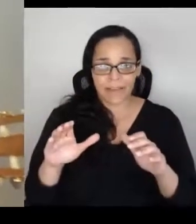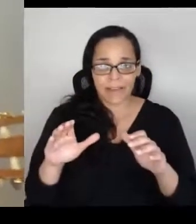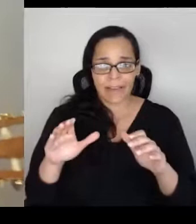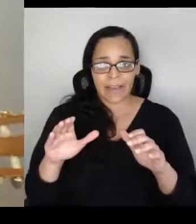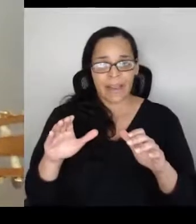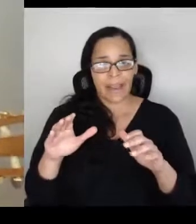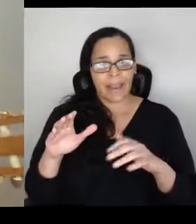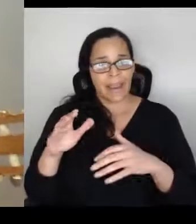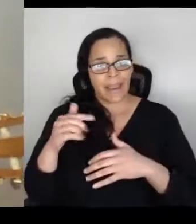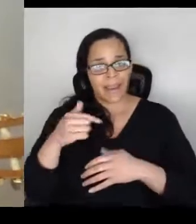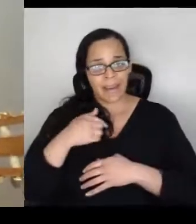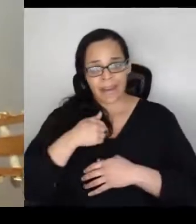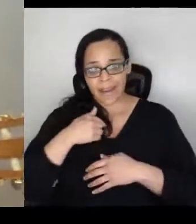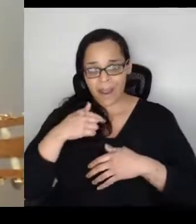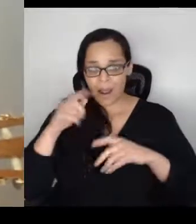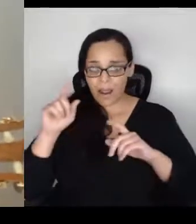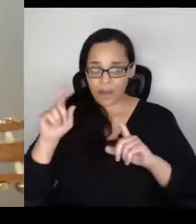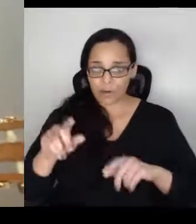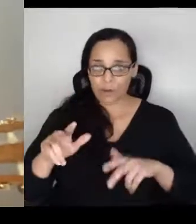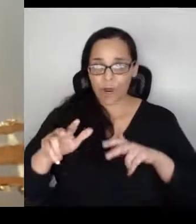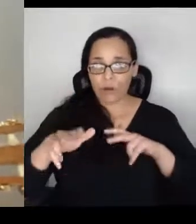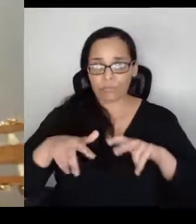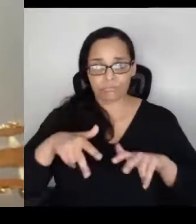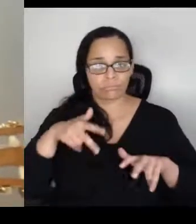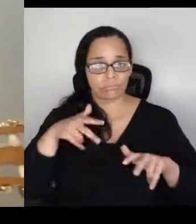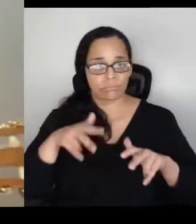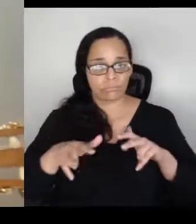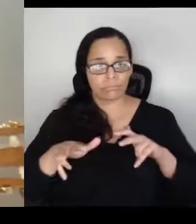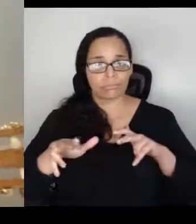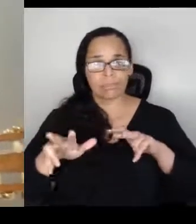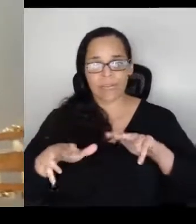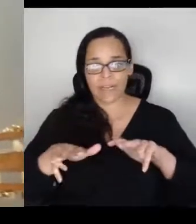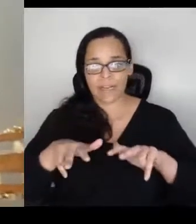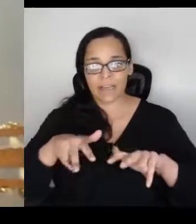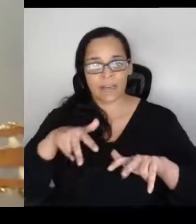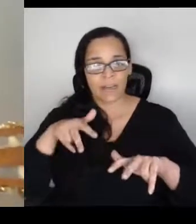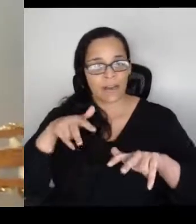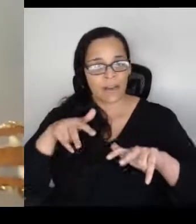Y me voy caminando voy caminando